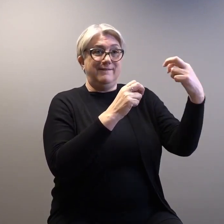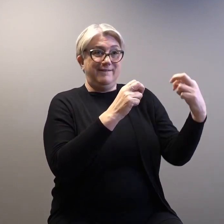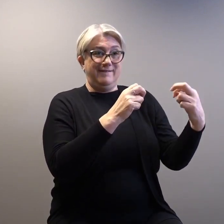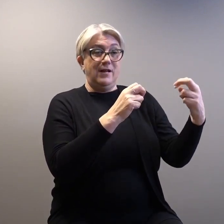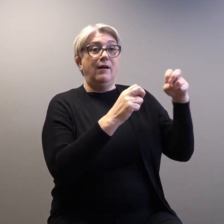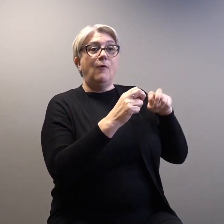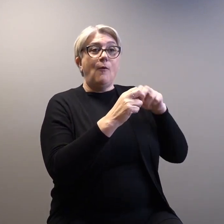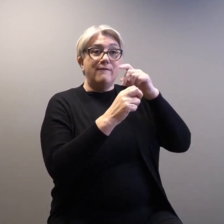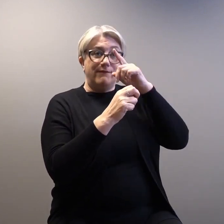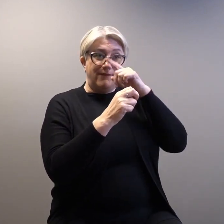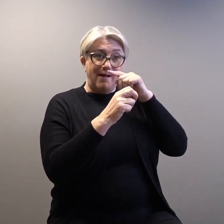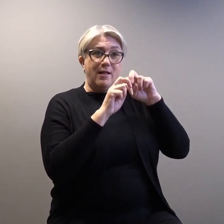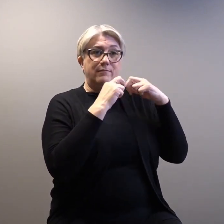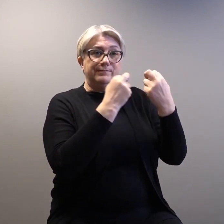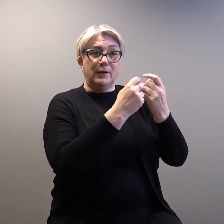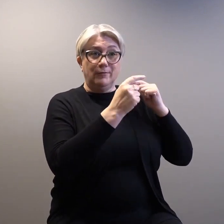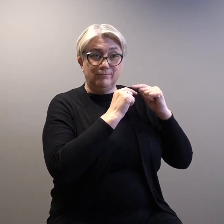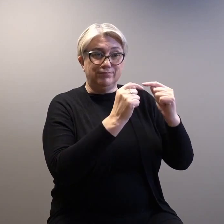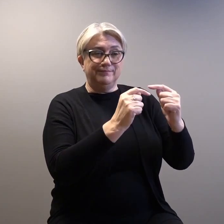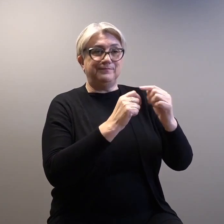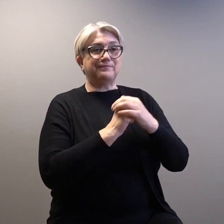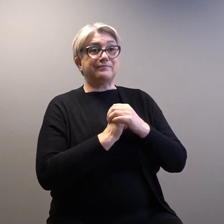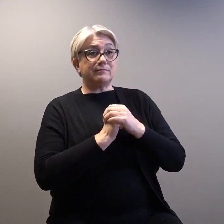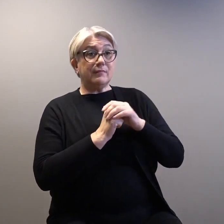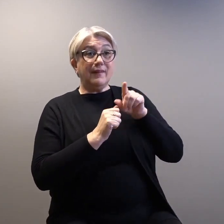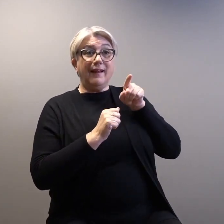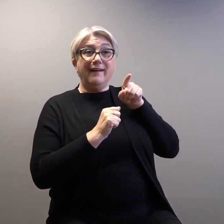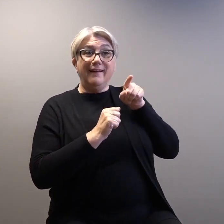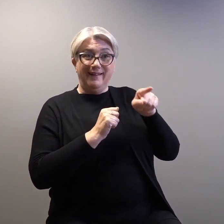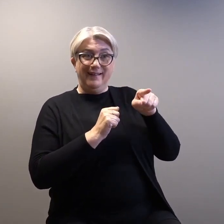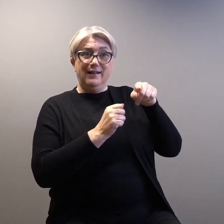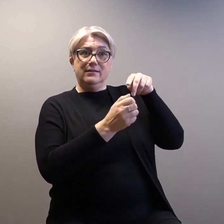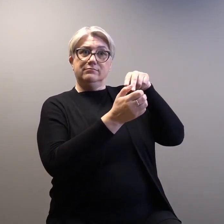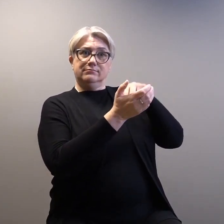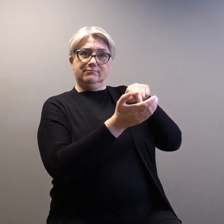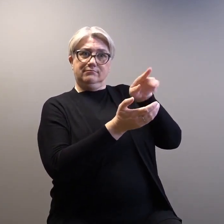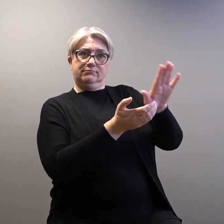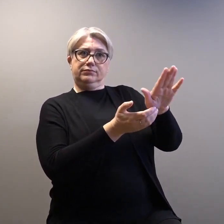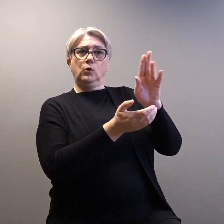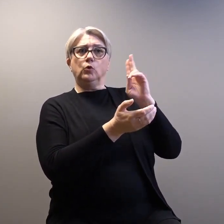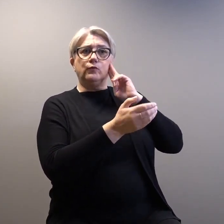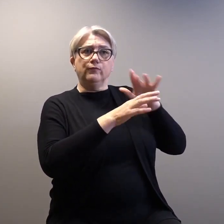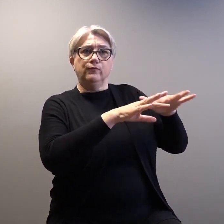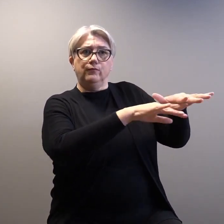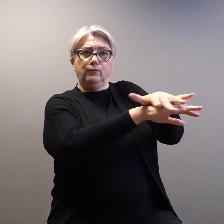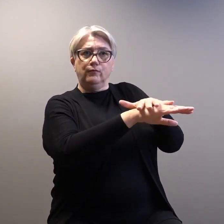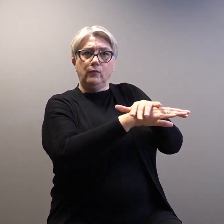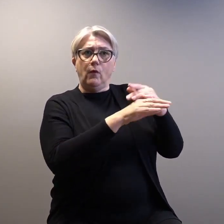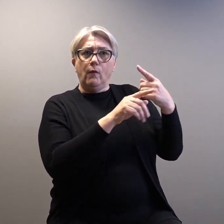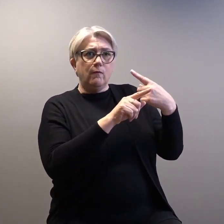og fulltrúi döff Valgerður Stefánsdóttir. Þar væri stöðu döff lýst og settar fram